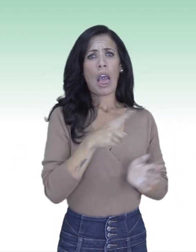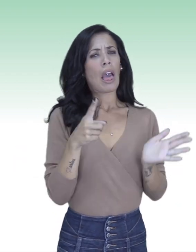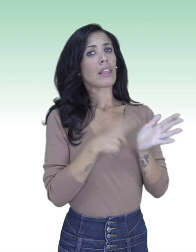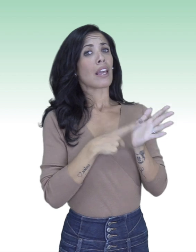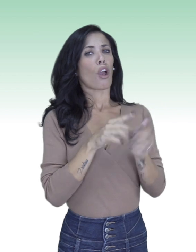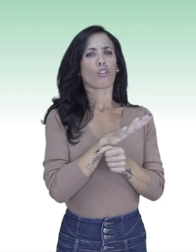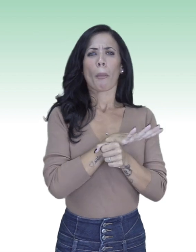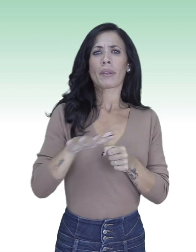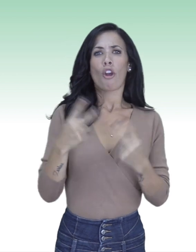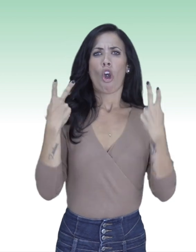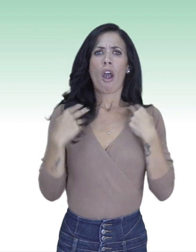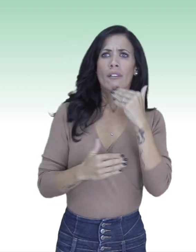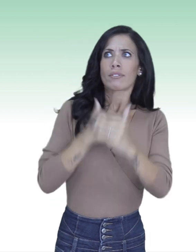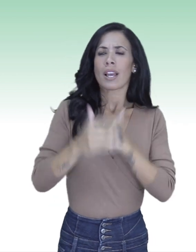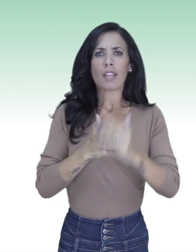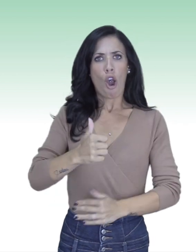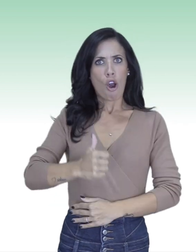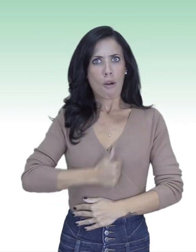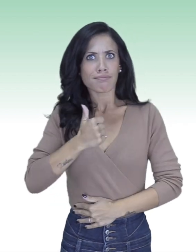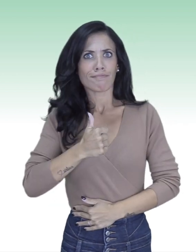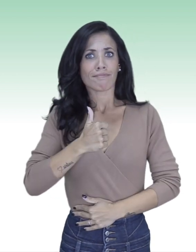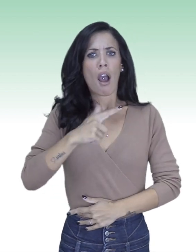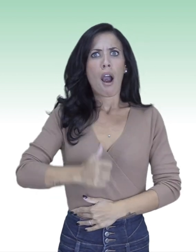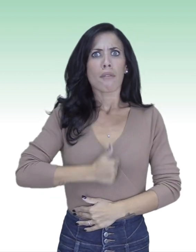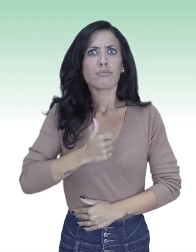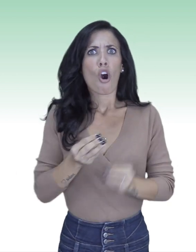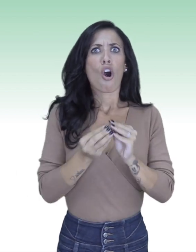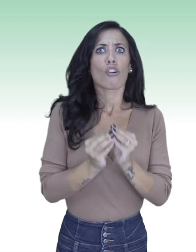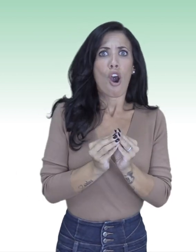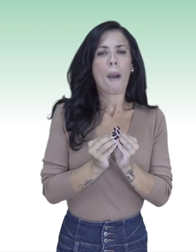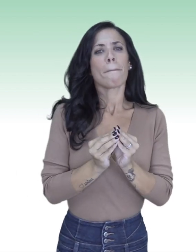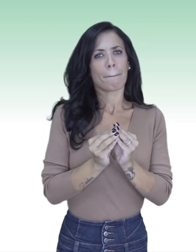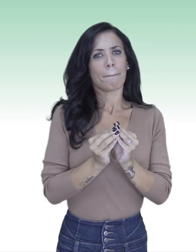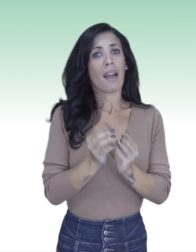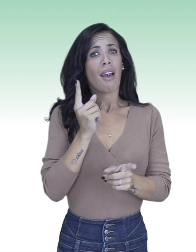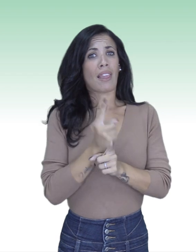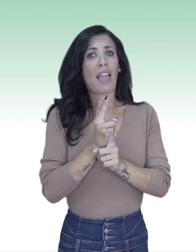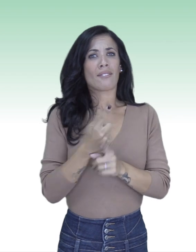hanno il diritto di vivere la propria vita in autonomia e indipendenza